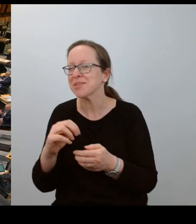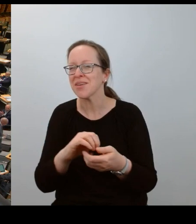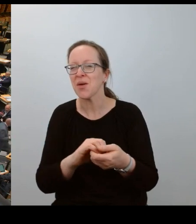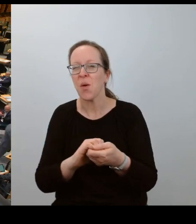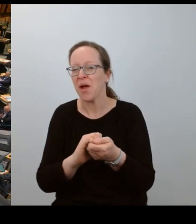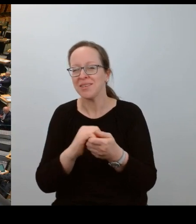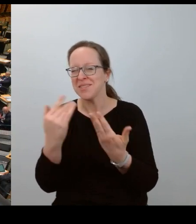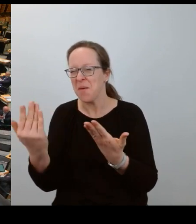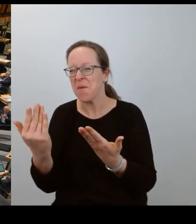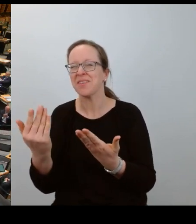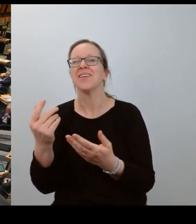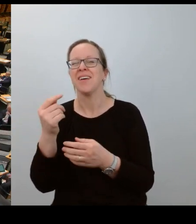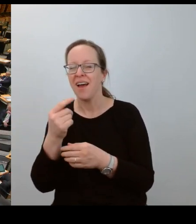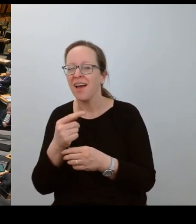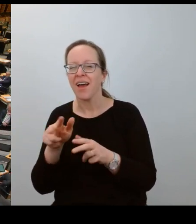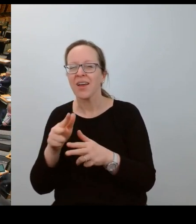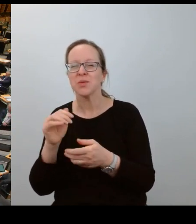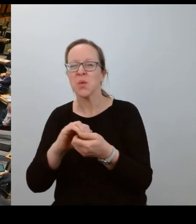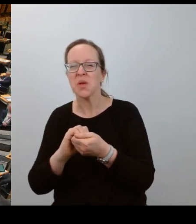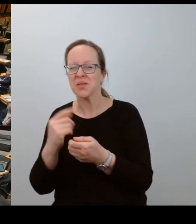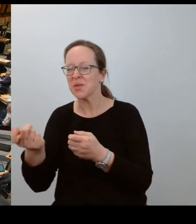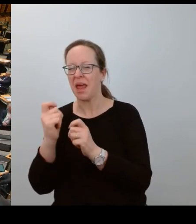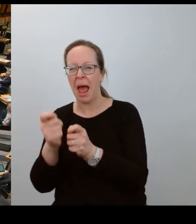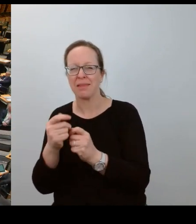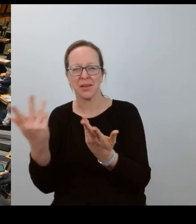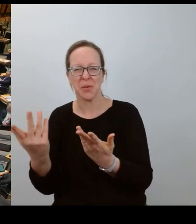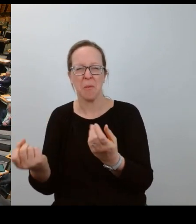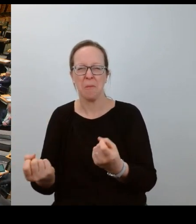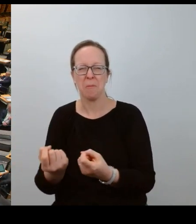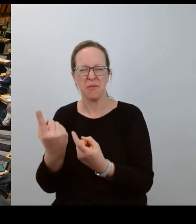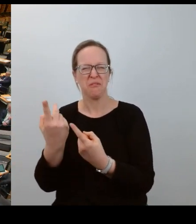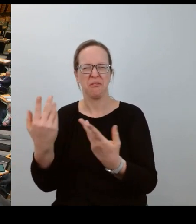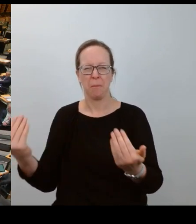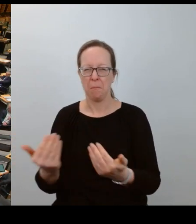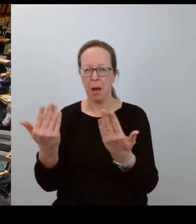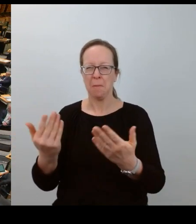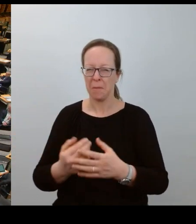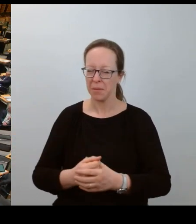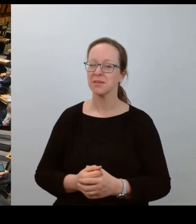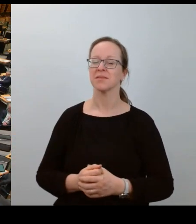Vielen Dank, Herr Kollege. Für die SPD-Fraktion hat die Kollegin Manconi jetzt das Wort.